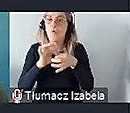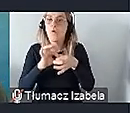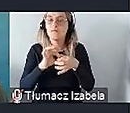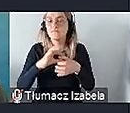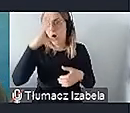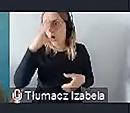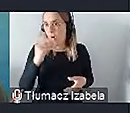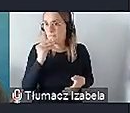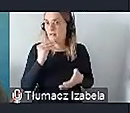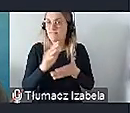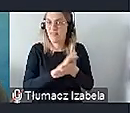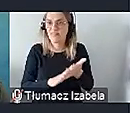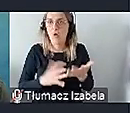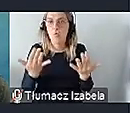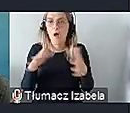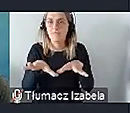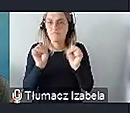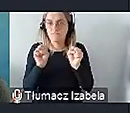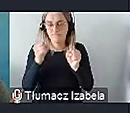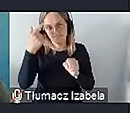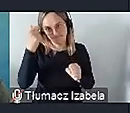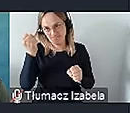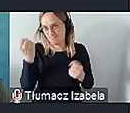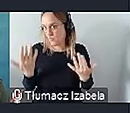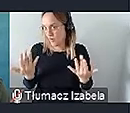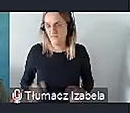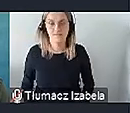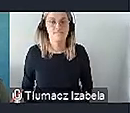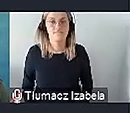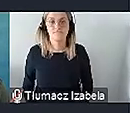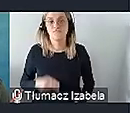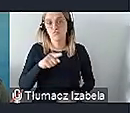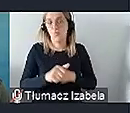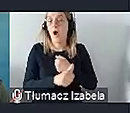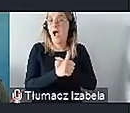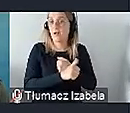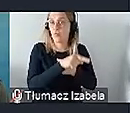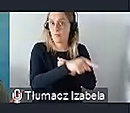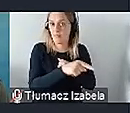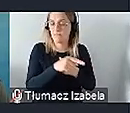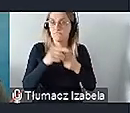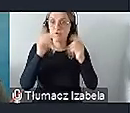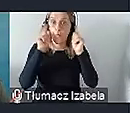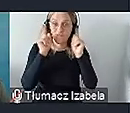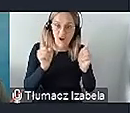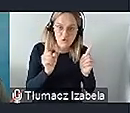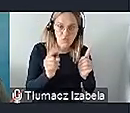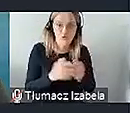że łatwiej zapamiętujemy, szybciej zapamiętujemy. Mieliśmy argument uważności, tu mamy argument pamięci.